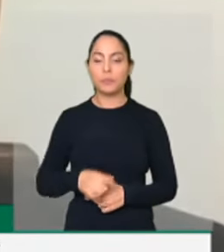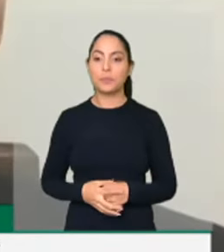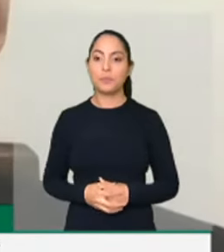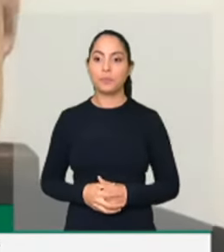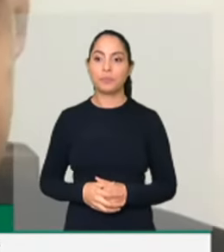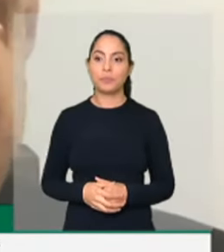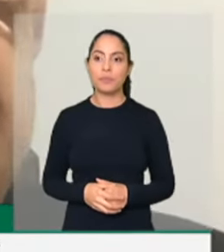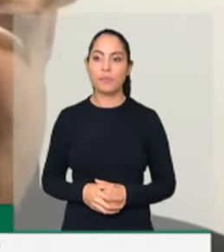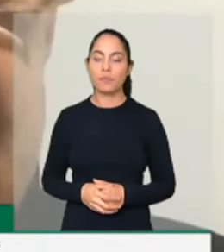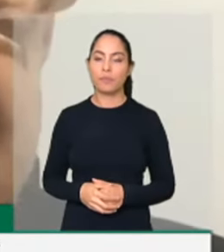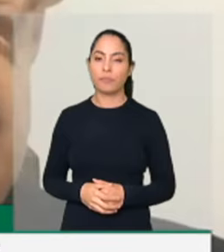COMO DISCORDAR. NÓS NÃO PODEMOS VER NINGUÉM MORRENDO